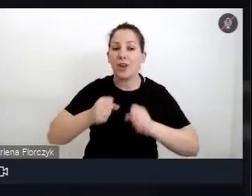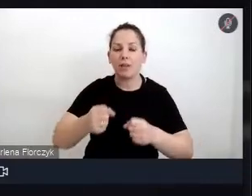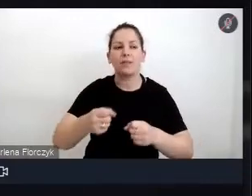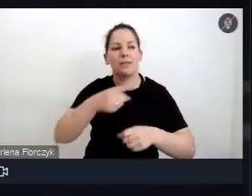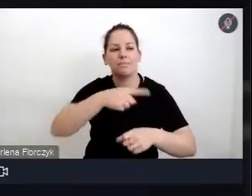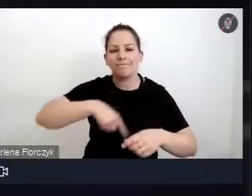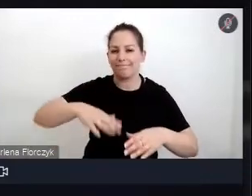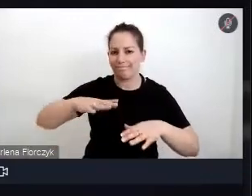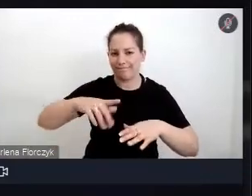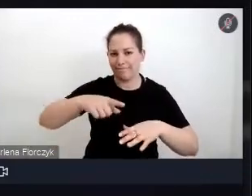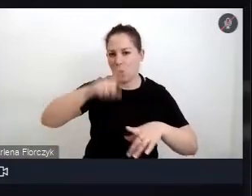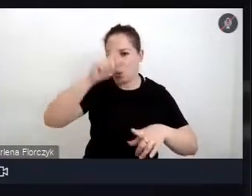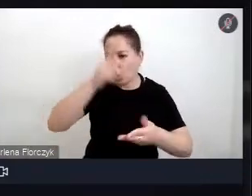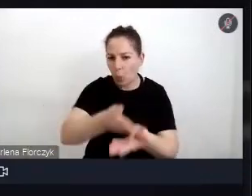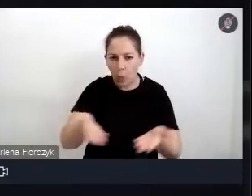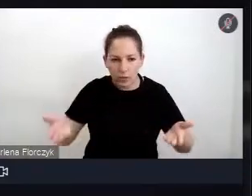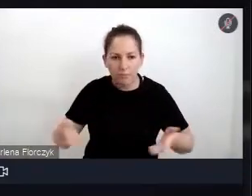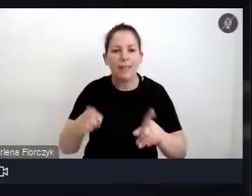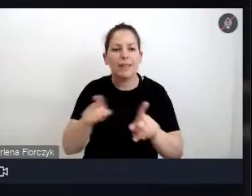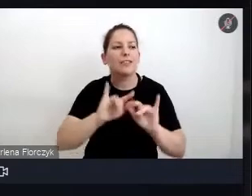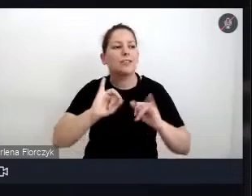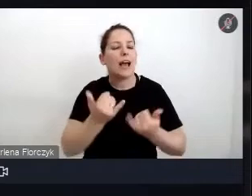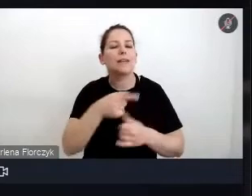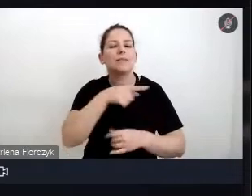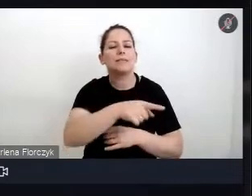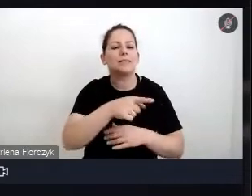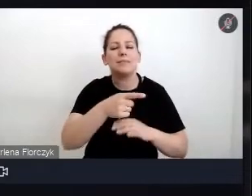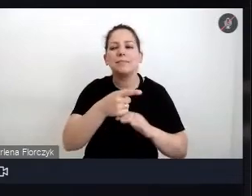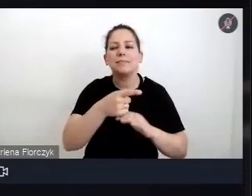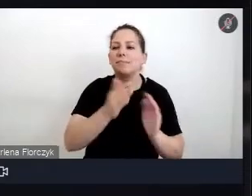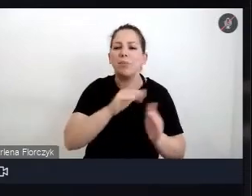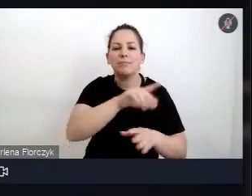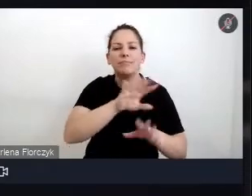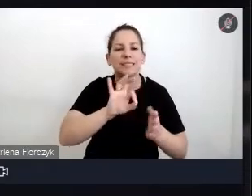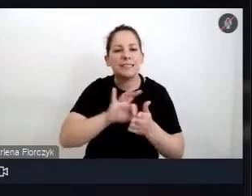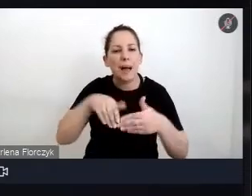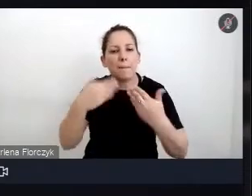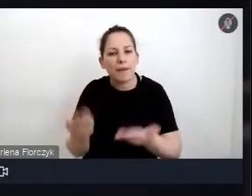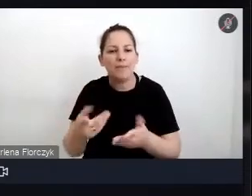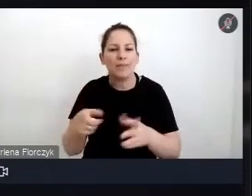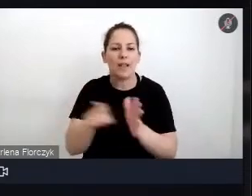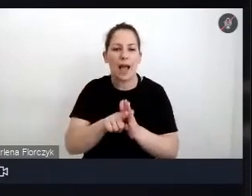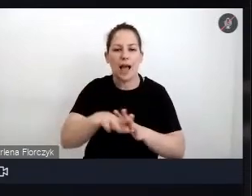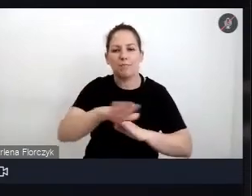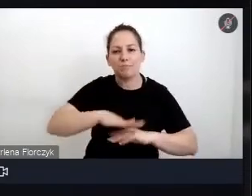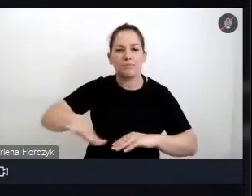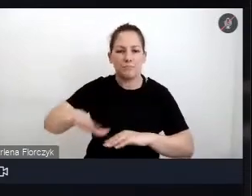jak i do tego, w jaki sposób SDGs mogą zapewnić ramę dla lokalnych polityk rozwoju.